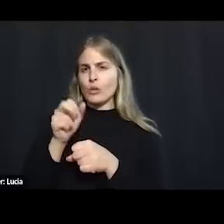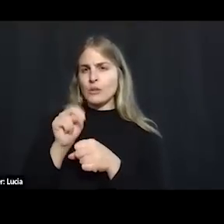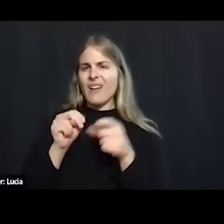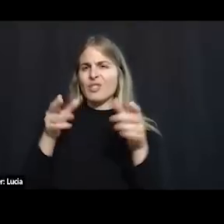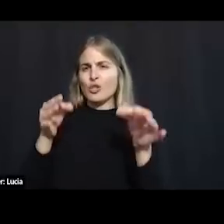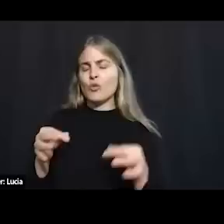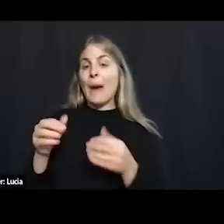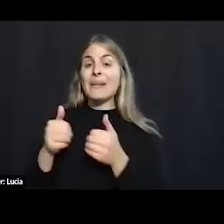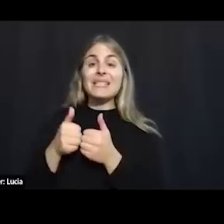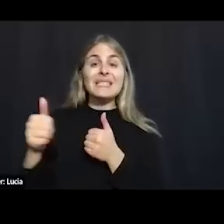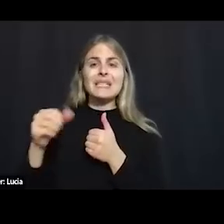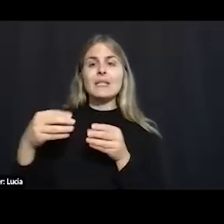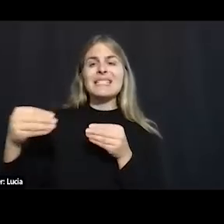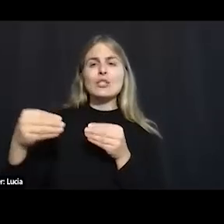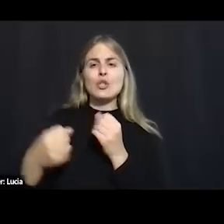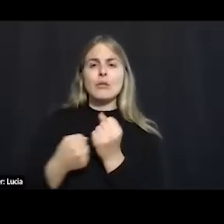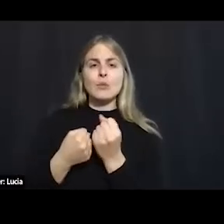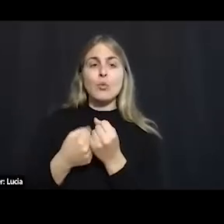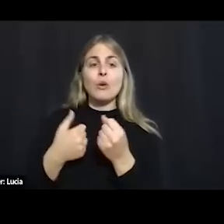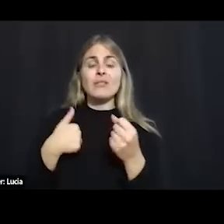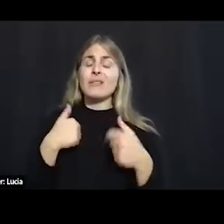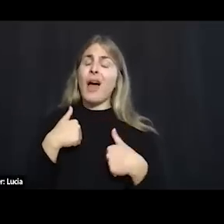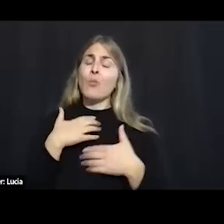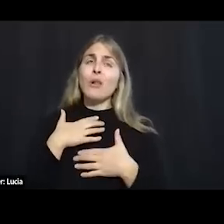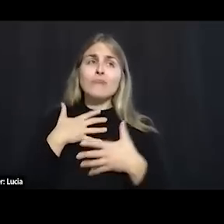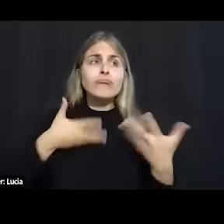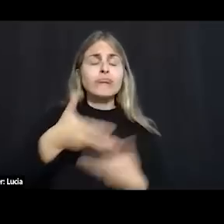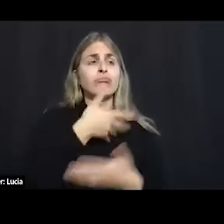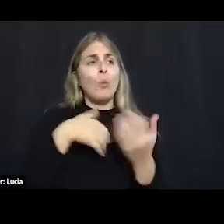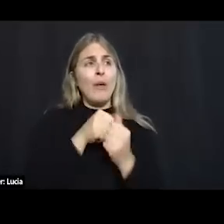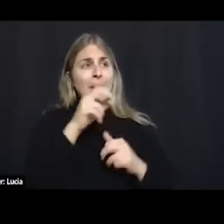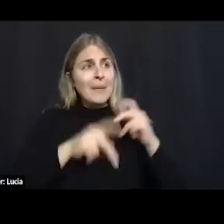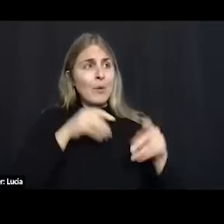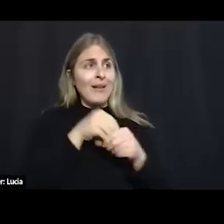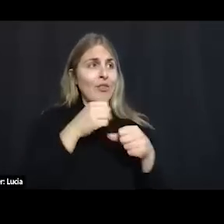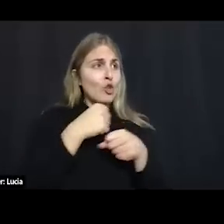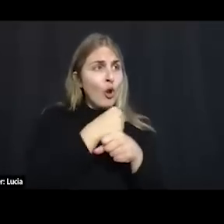George dijo: "Socializo con personas en las cafeterías. Me siento y tengo conversaciones con la gente.